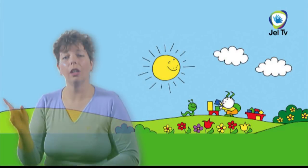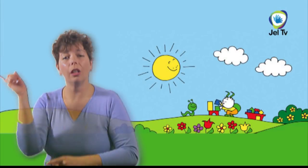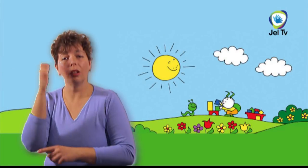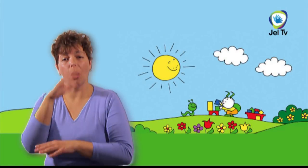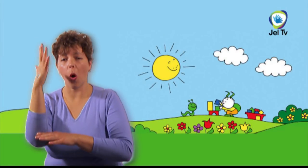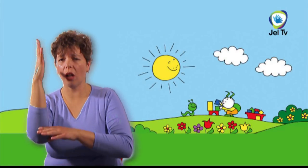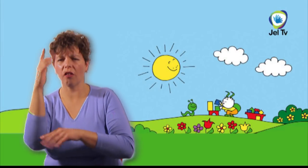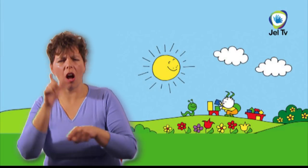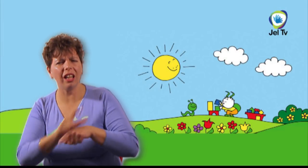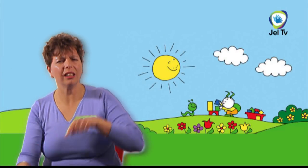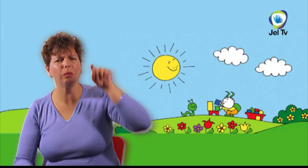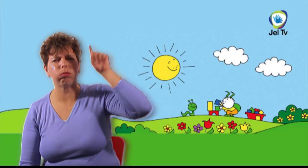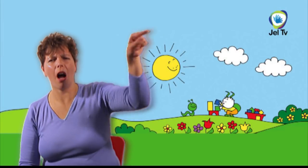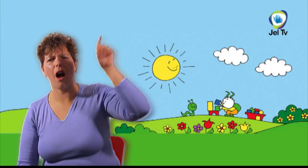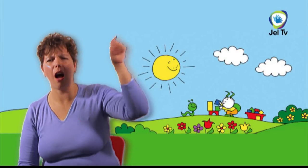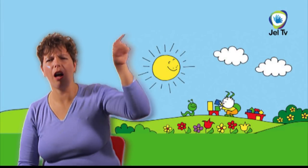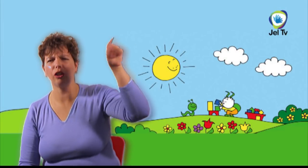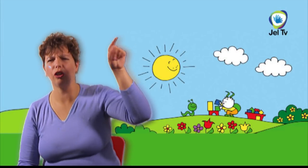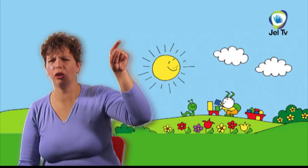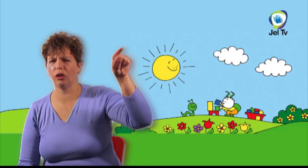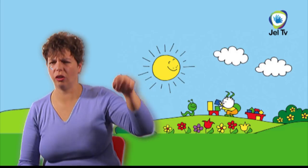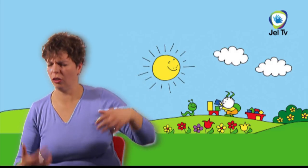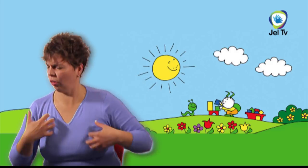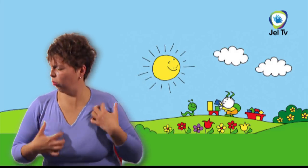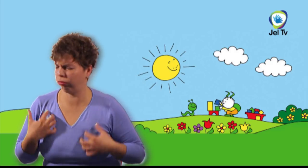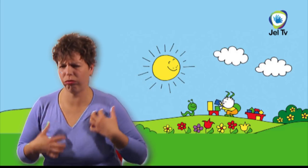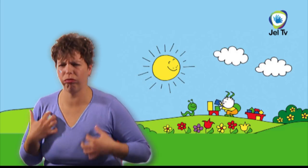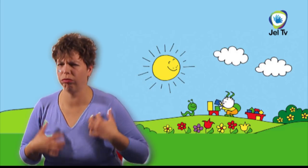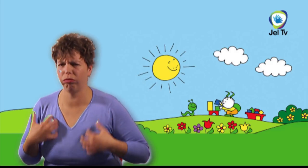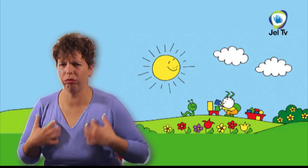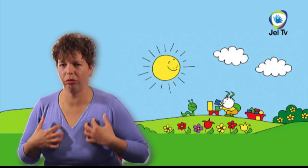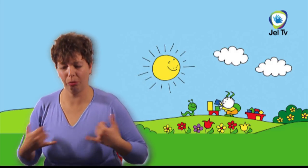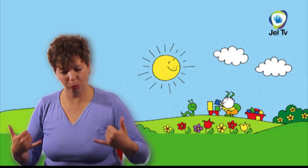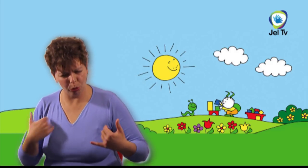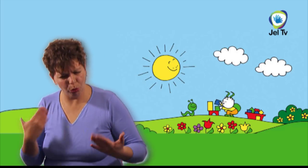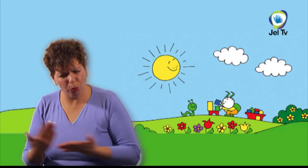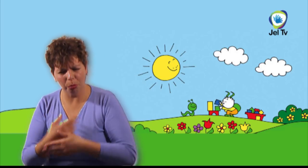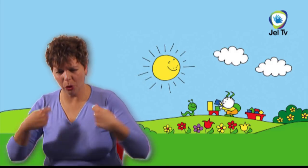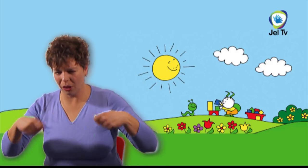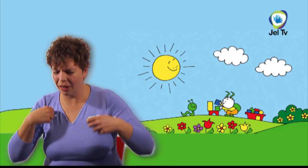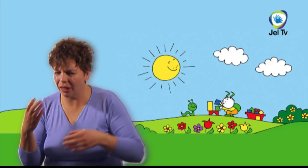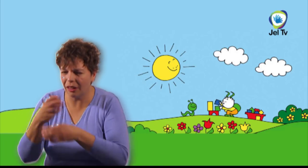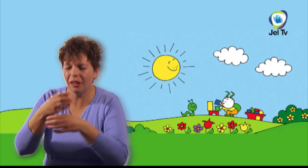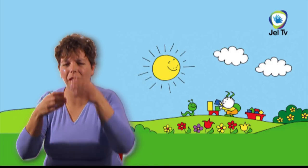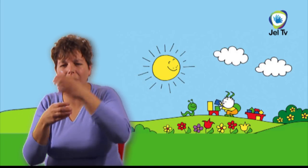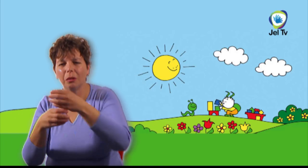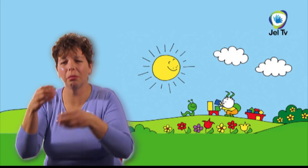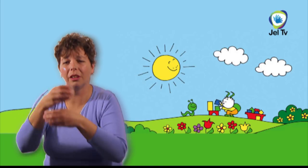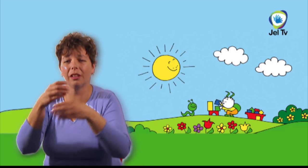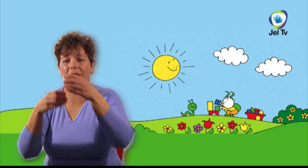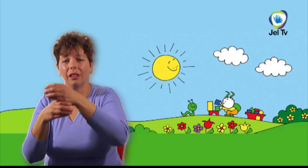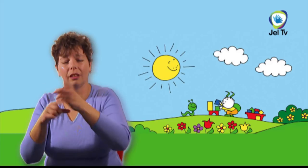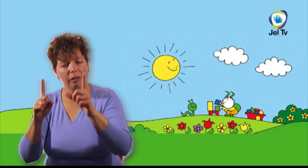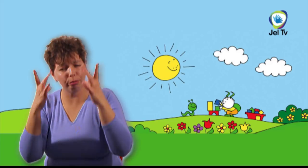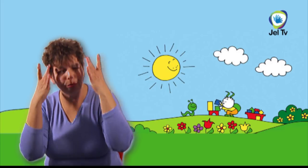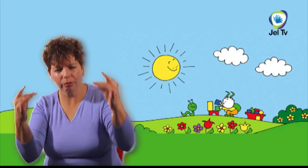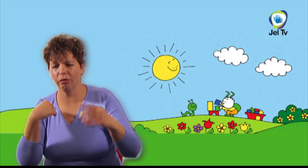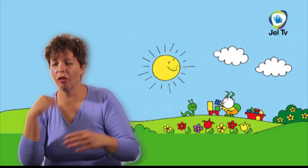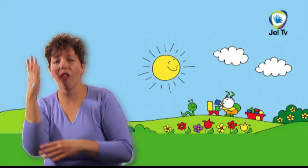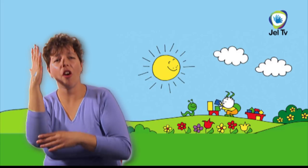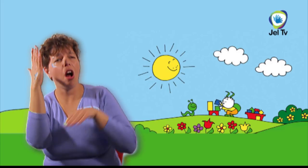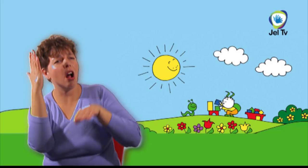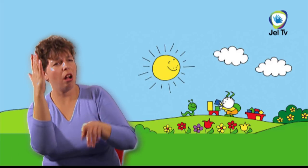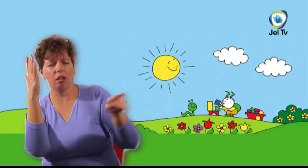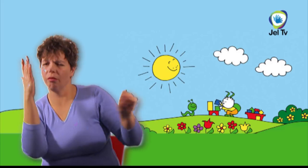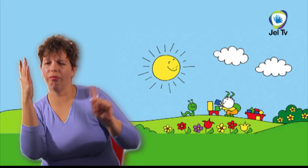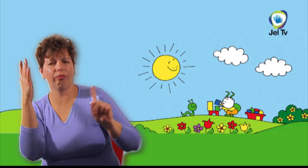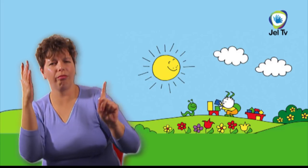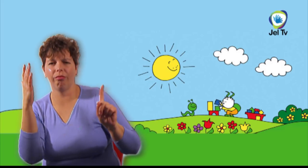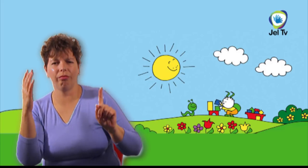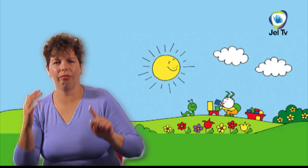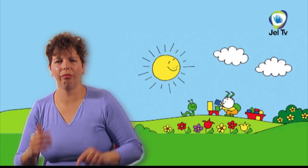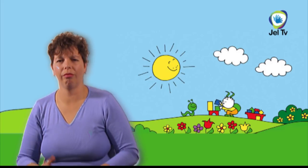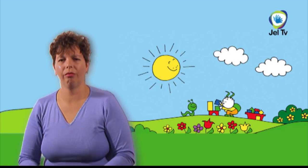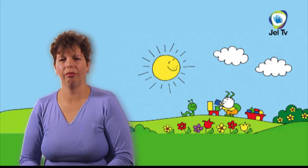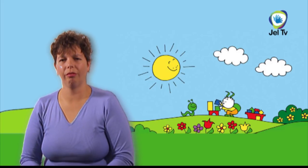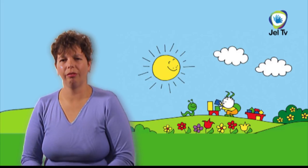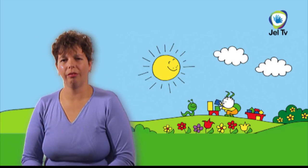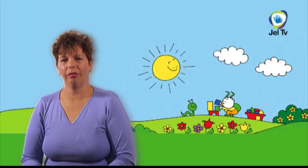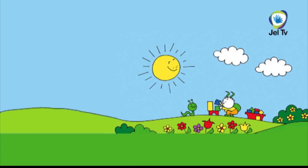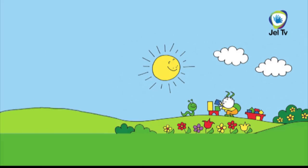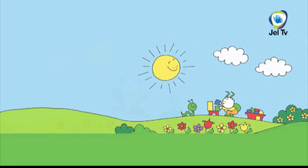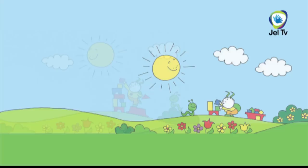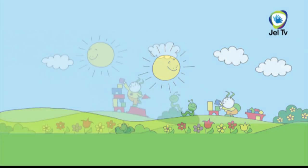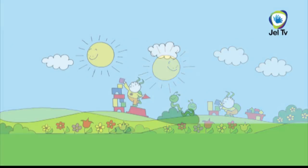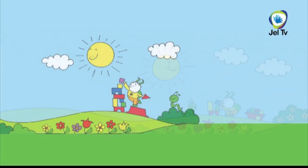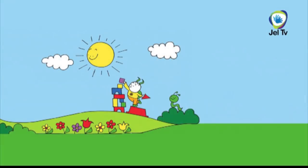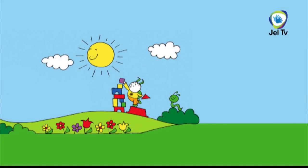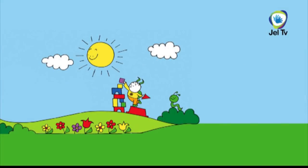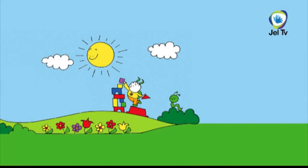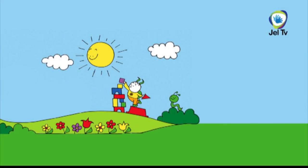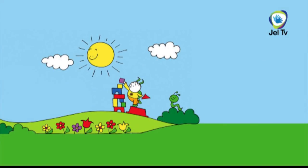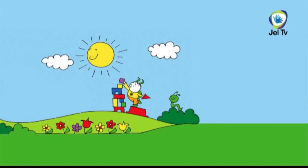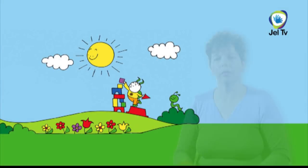A tölgyfa a hibás! -állapította meg haragosan. Ismét elkezdte építeni a tornyot, de már nem a tölgyfa alatt.